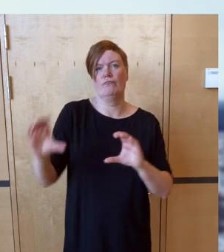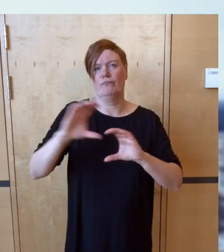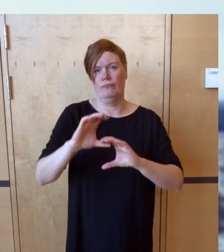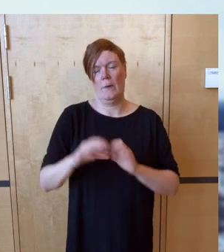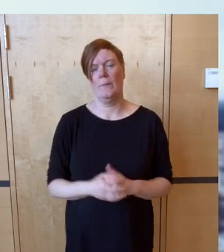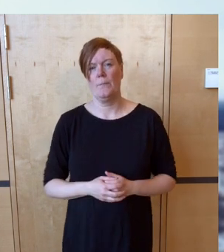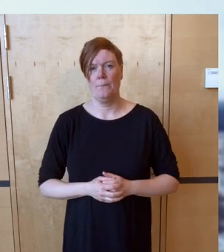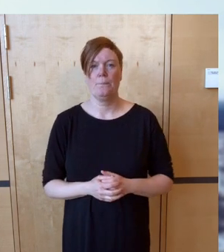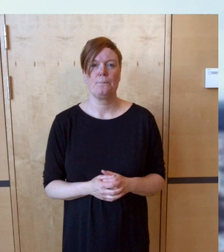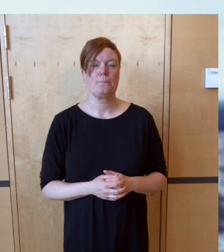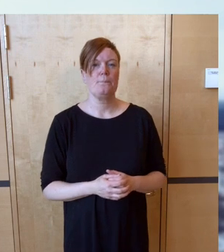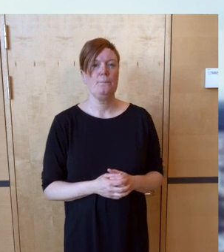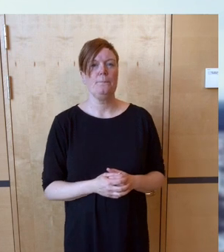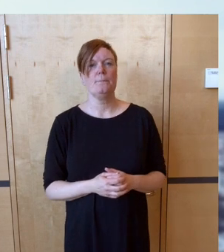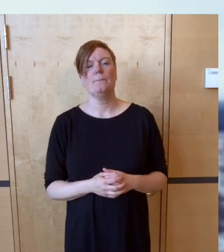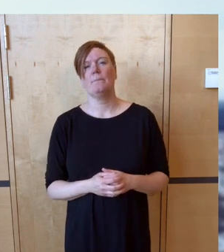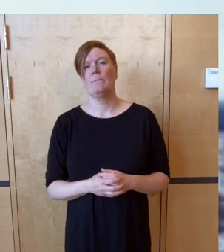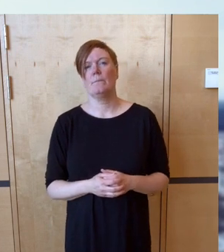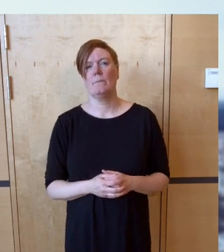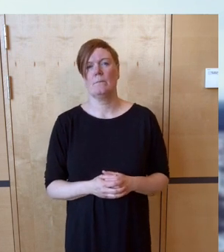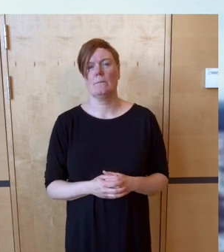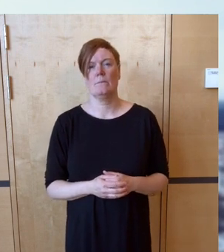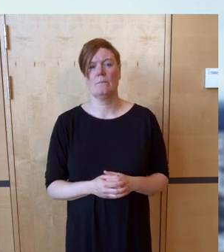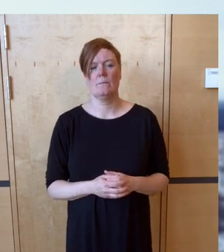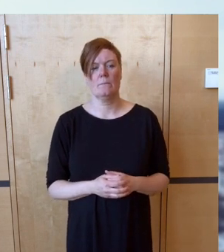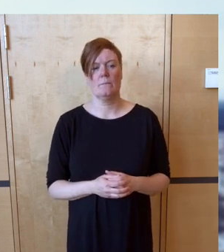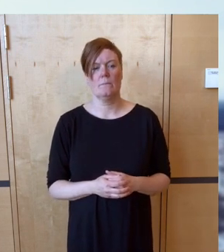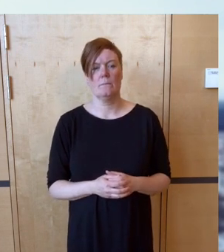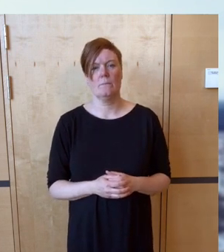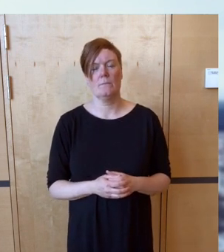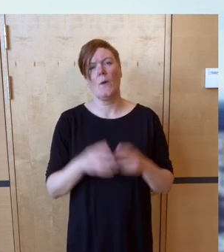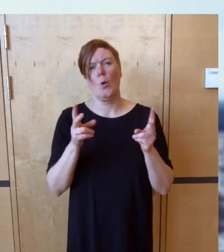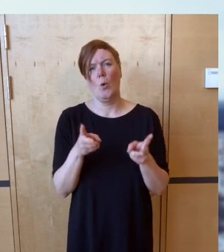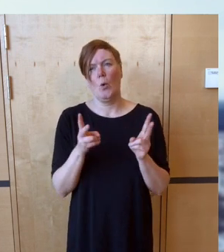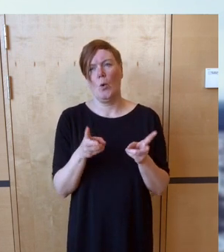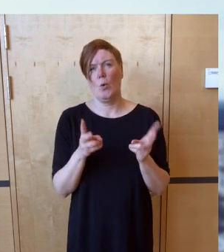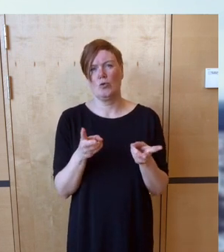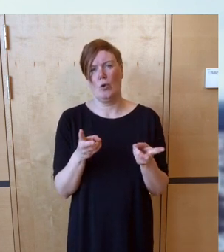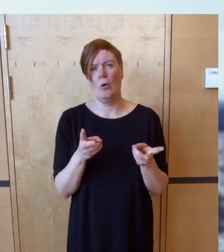Och också kompensera för de ökade kostnaden för att förhindra smittspridningen